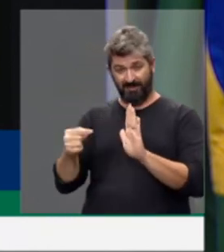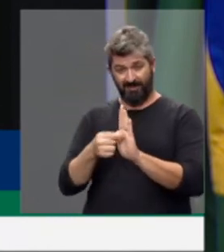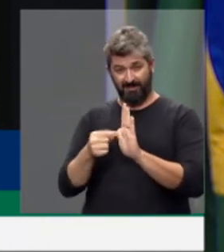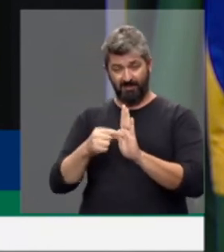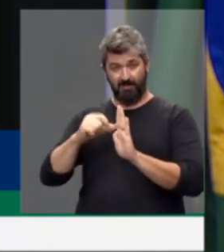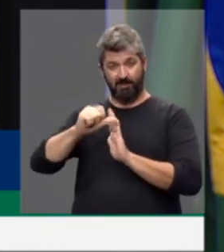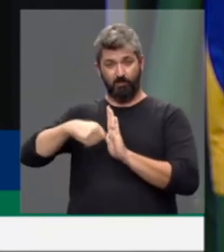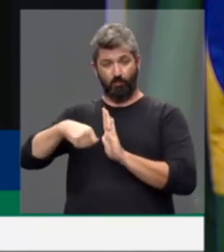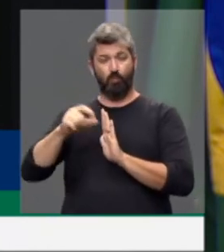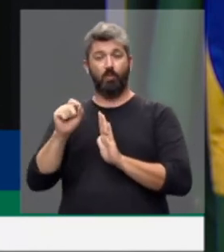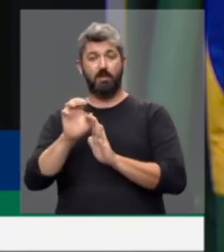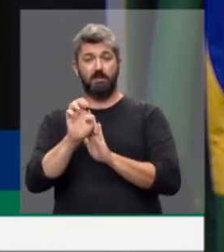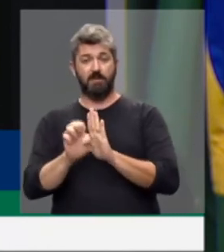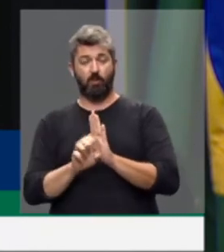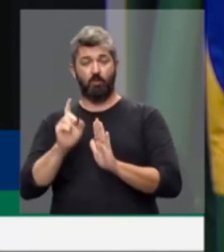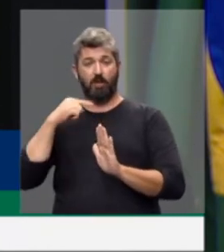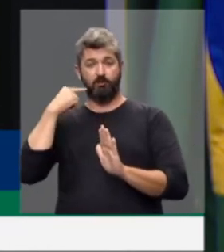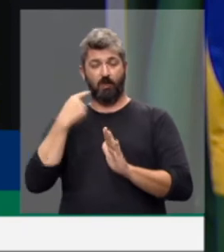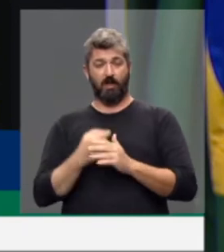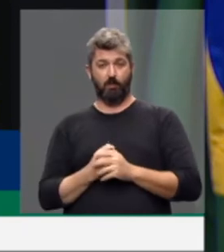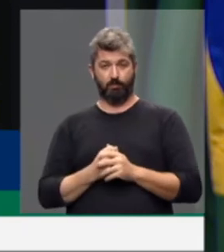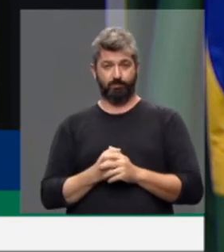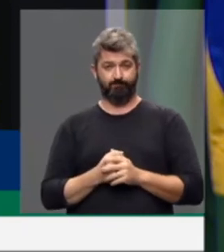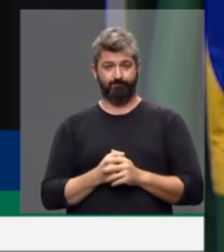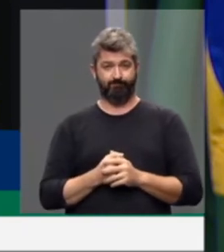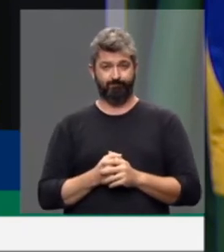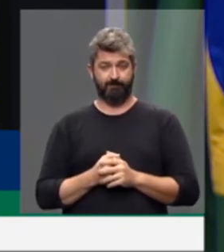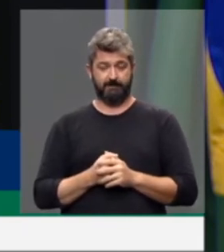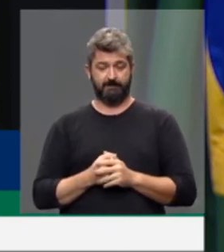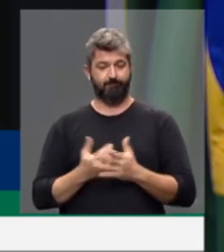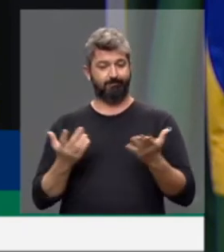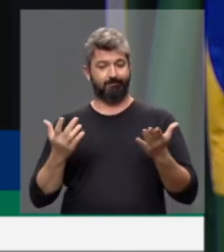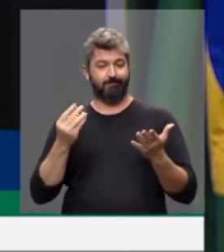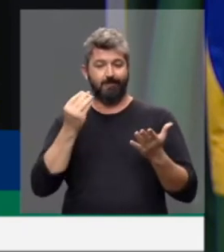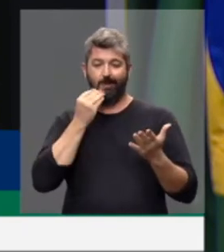É O PL 5284 QUE ESTÁ NA PAUTA DA CÂMARA DE AMANHÃ . ESSE PL, ELE ALTERA O ESTATUTO